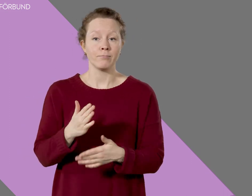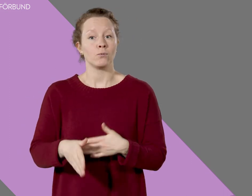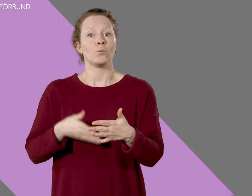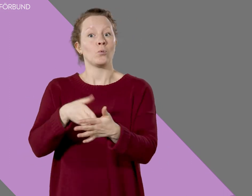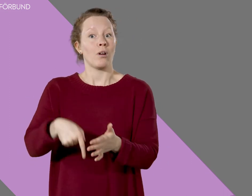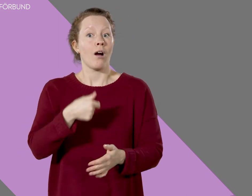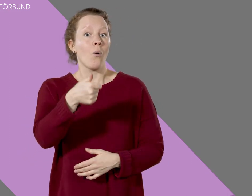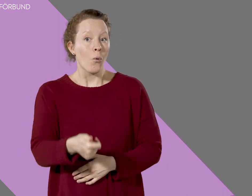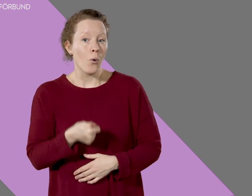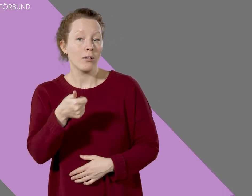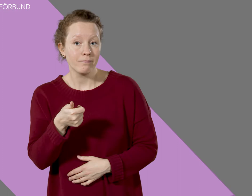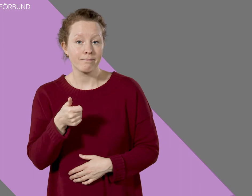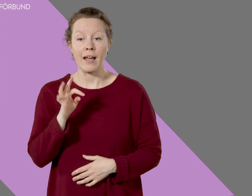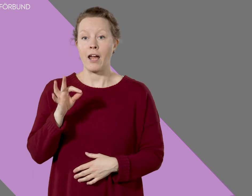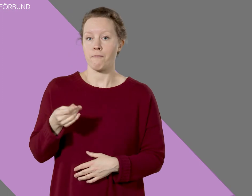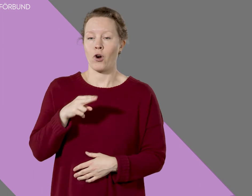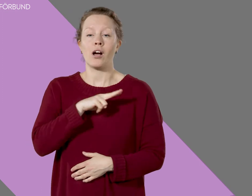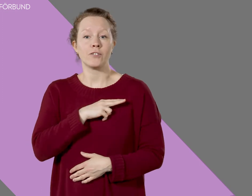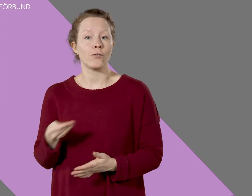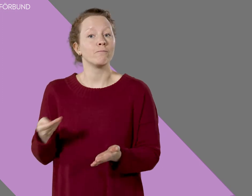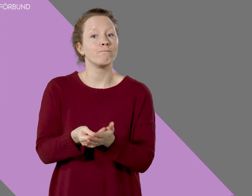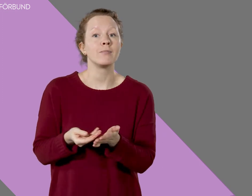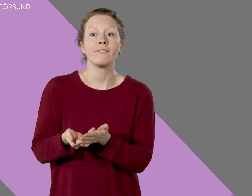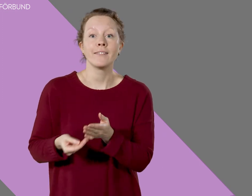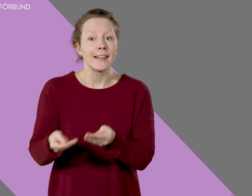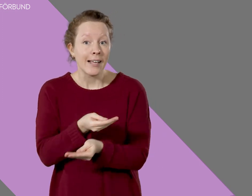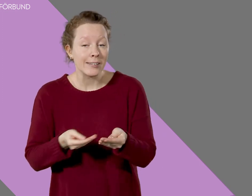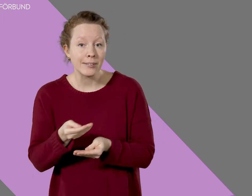och kommer att fortsätta till slutet av året, finansierad av FPA.